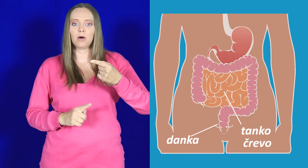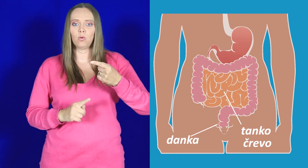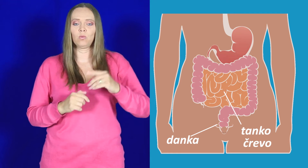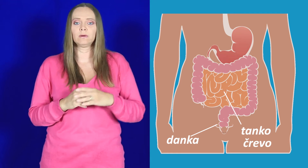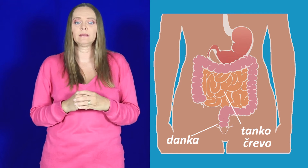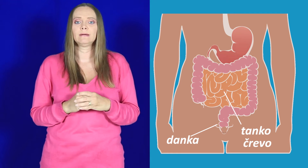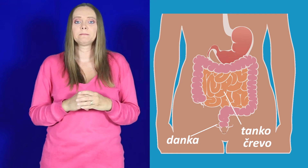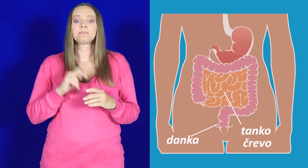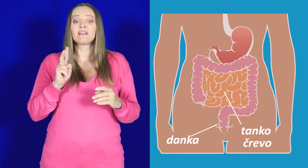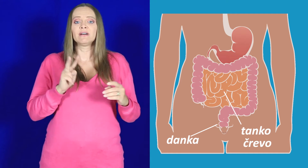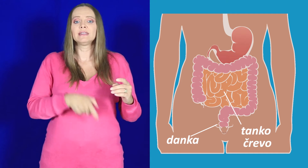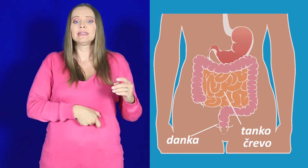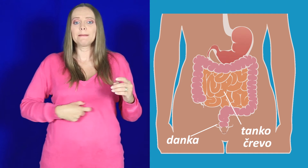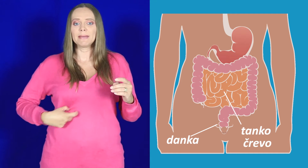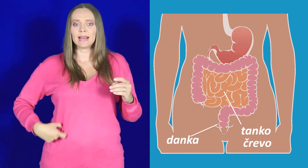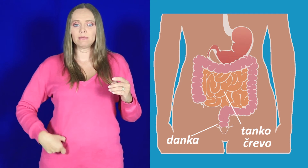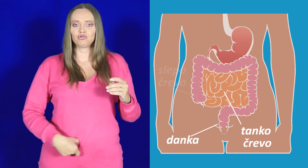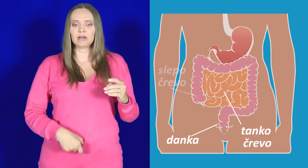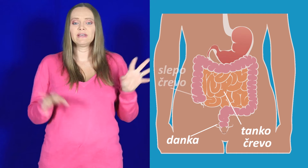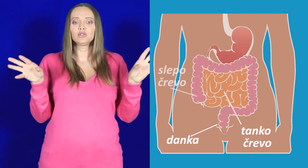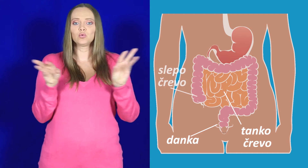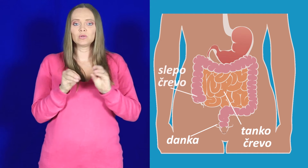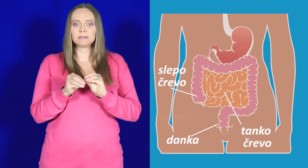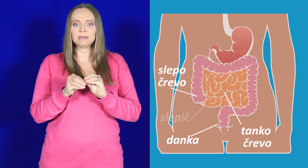V debelem črevesu se zbira blato.